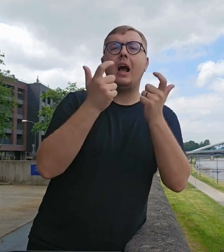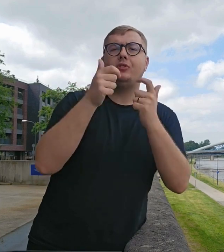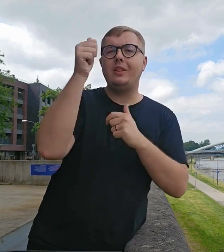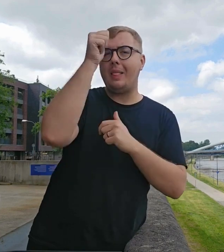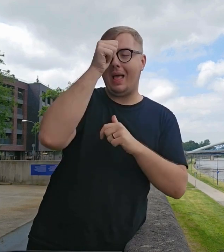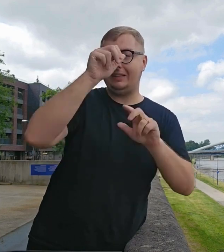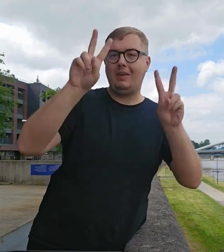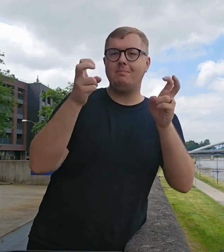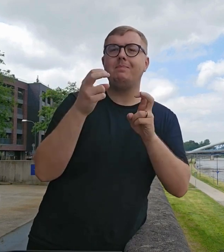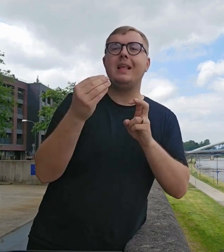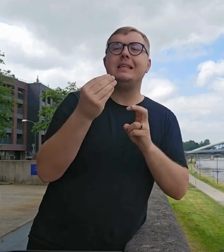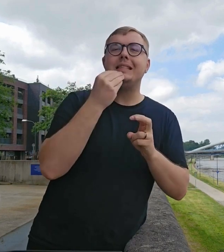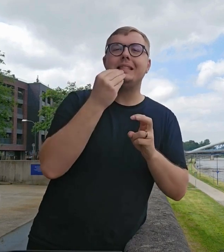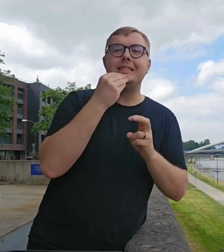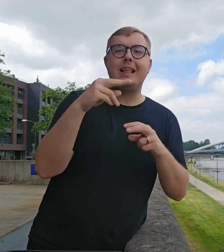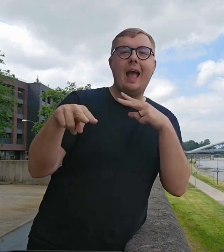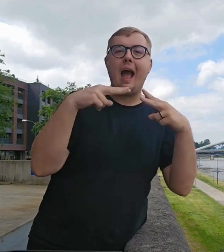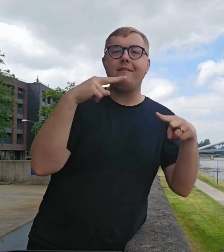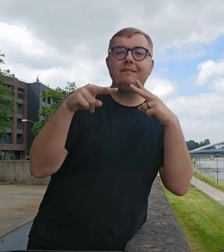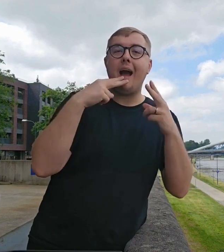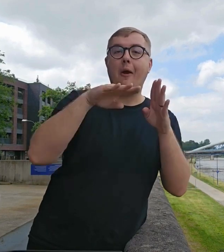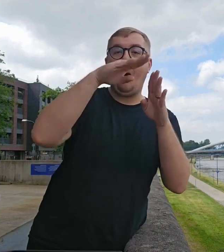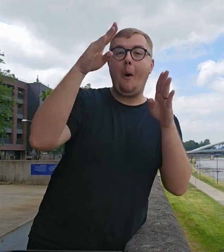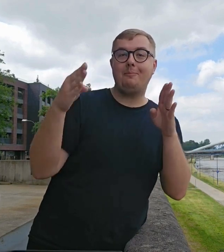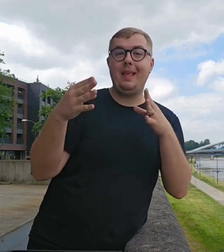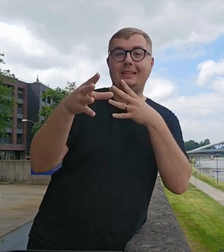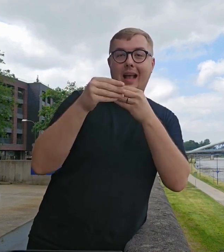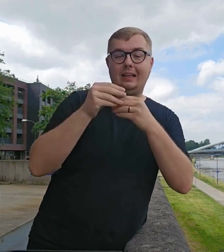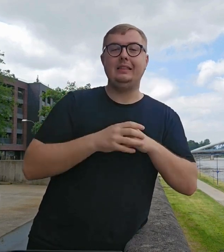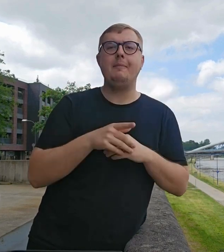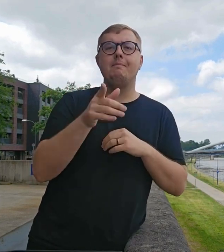Wydarzenie nazywa się Strawa pod Kopcem.